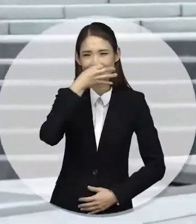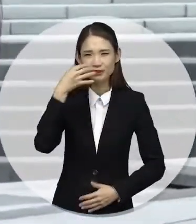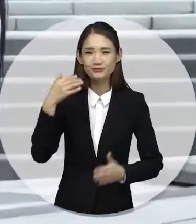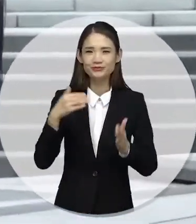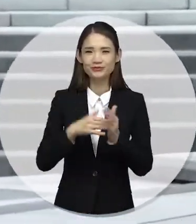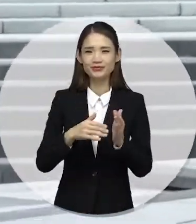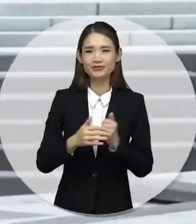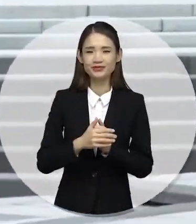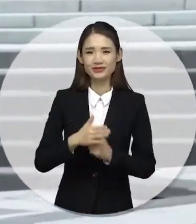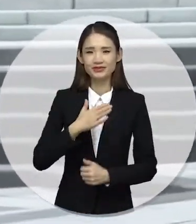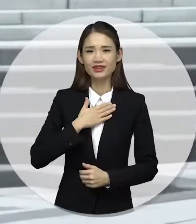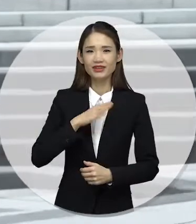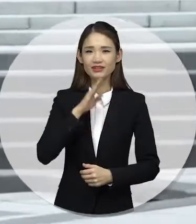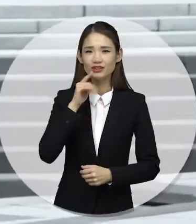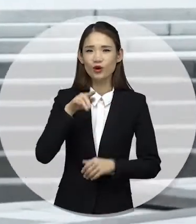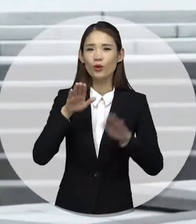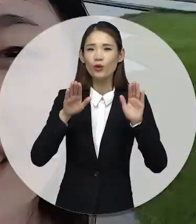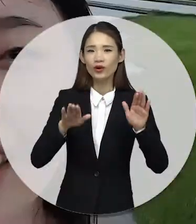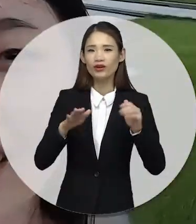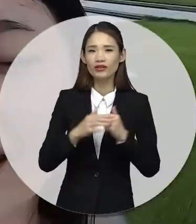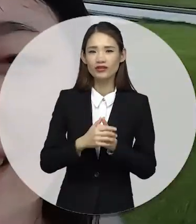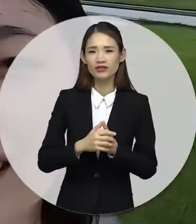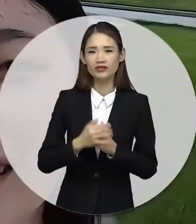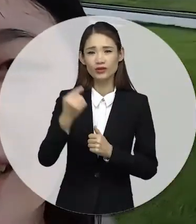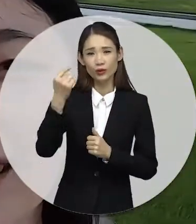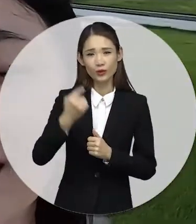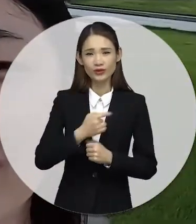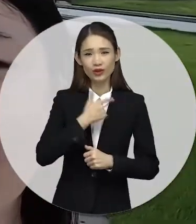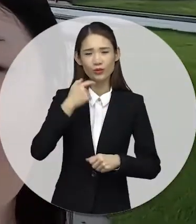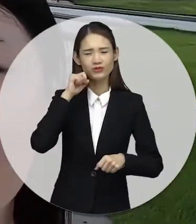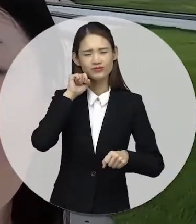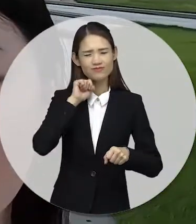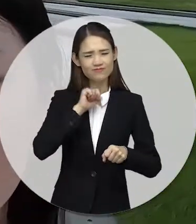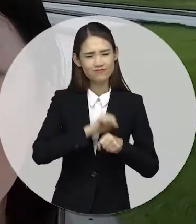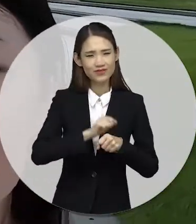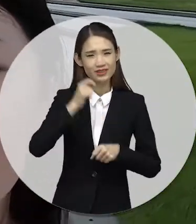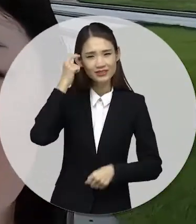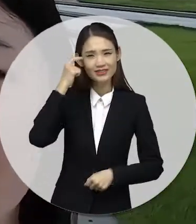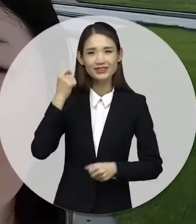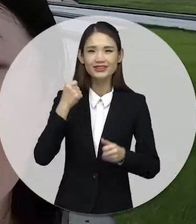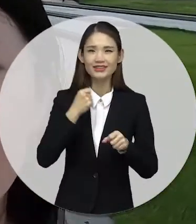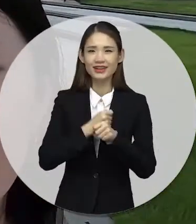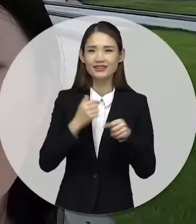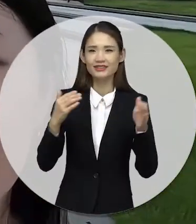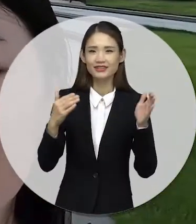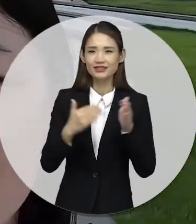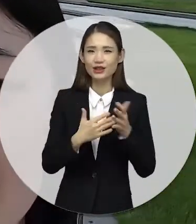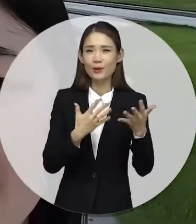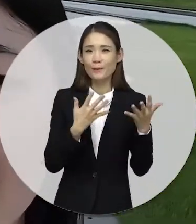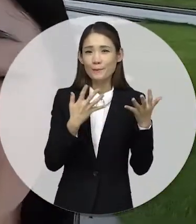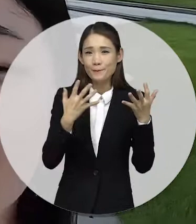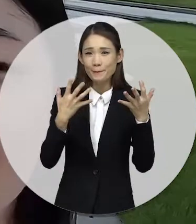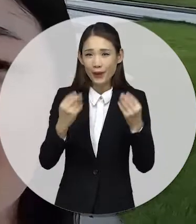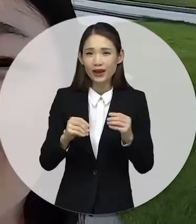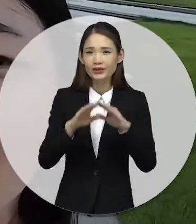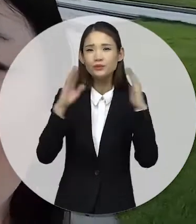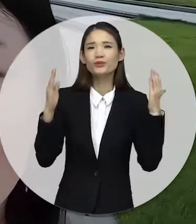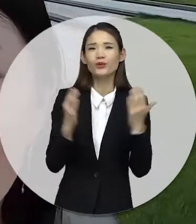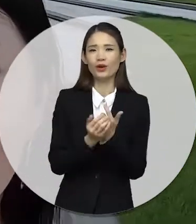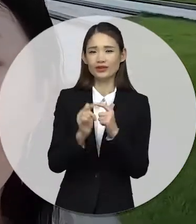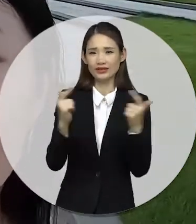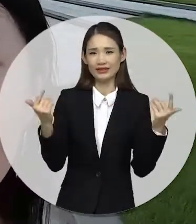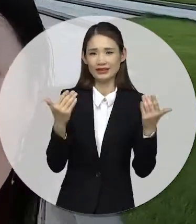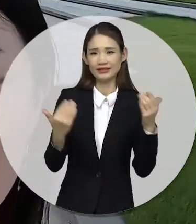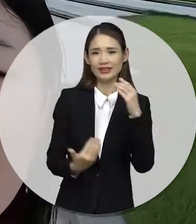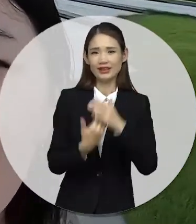김한솔 : 나는 진짜 오늘 여기 온 게 너무 잘했다 싶고, 너무 이런 것들이 많이 모든 곳에 생기면 너무 기분이 좋을 것 같아.